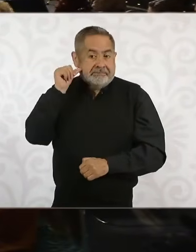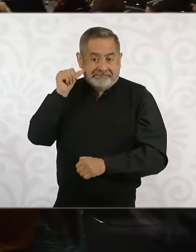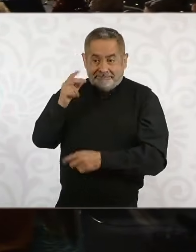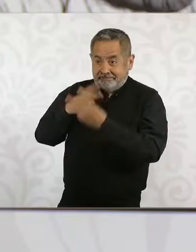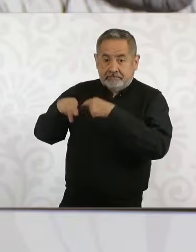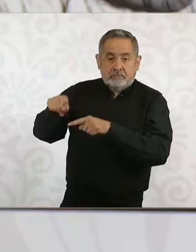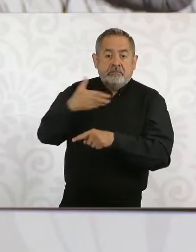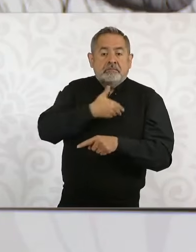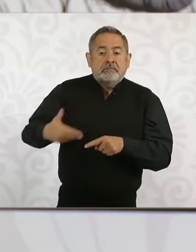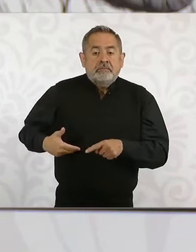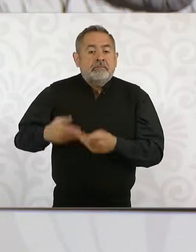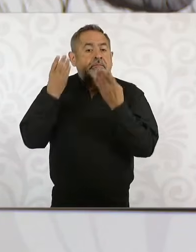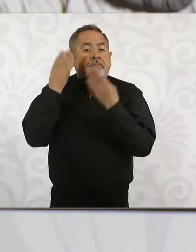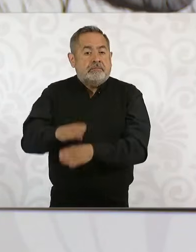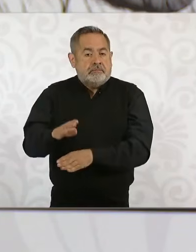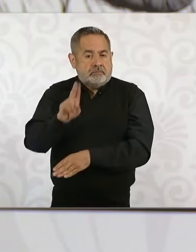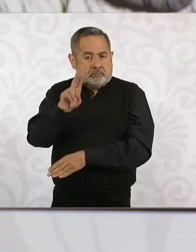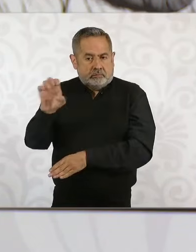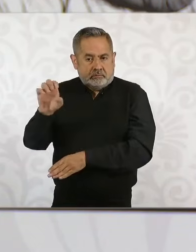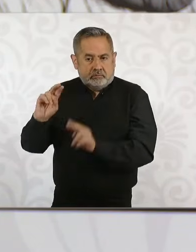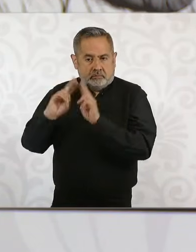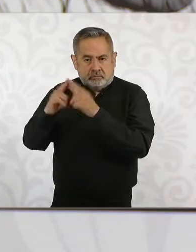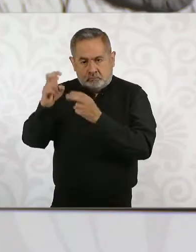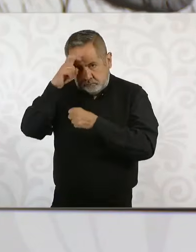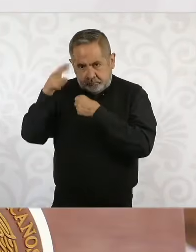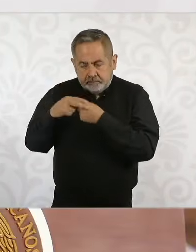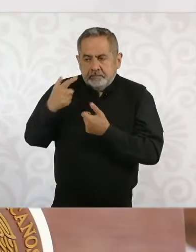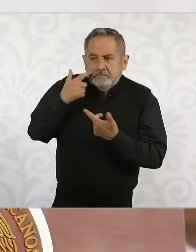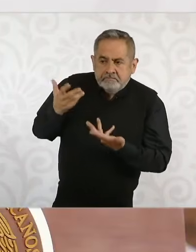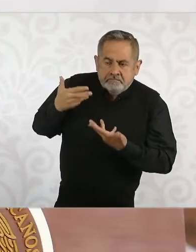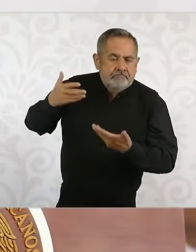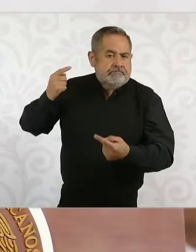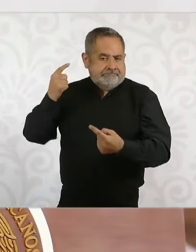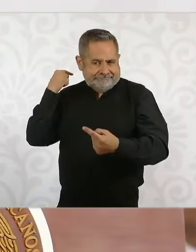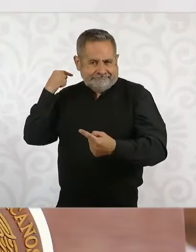de la Unión Europea, justamente para dar seguimiento a la reunión que tuvimos la